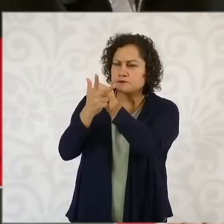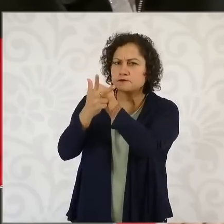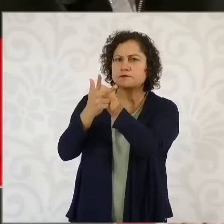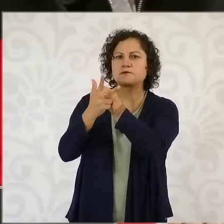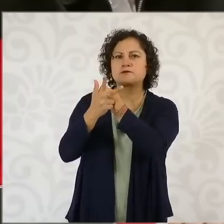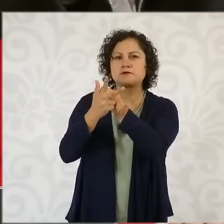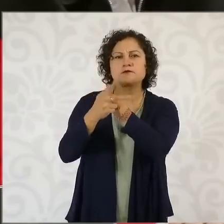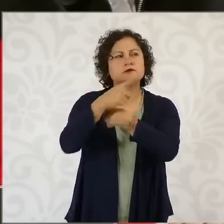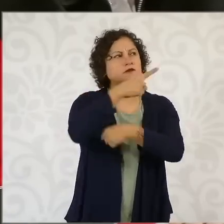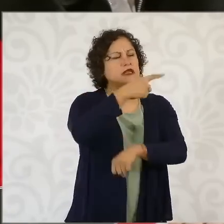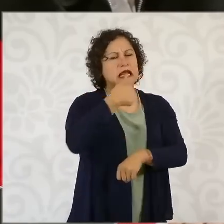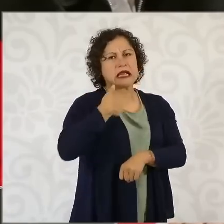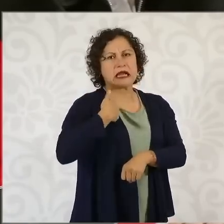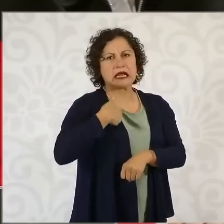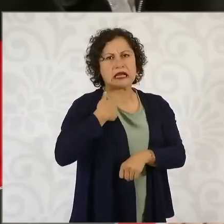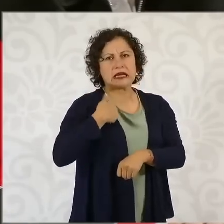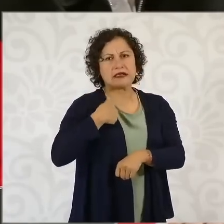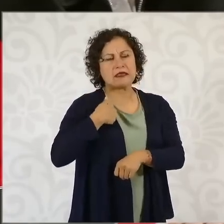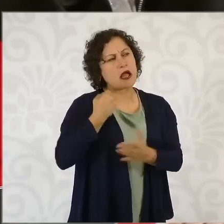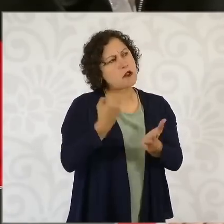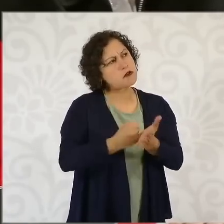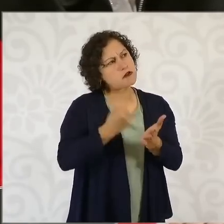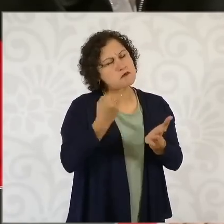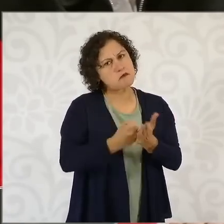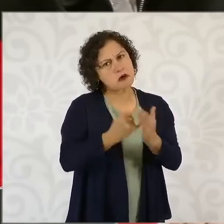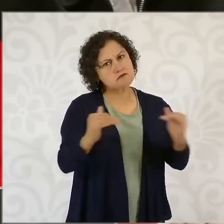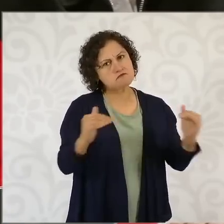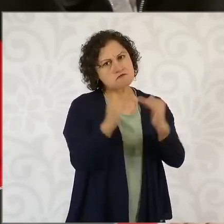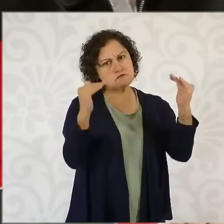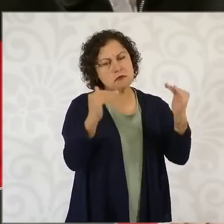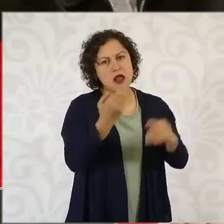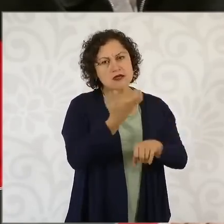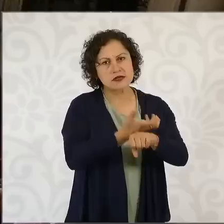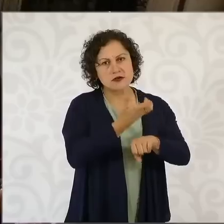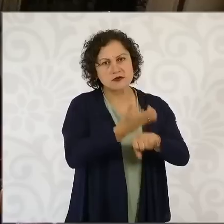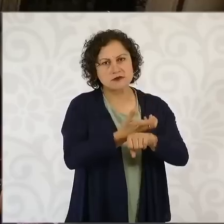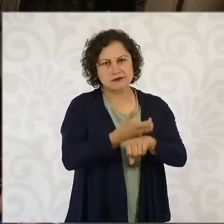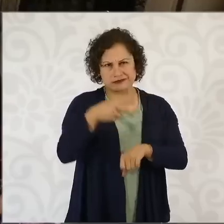qué México no ha aplicado aranceles recíprocos a Estados Unidos presidenta estamos como bien